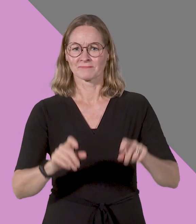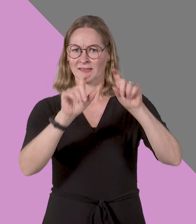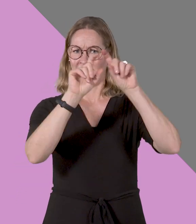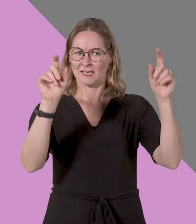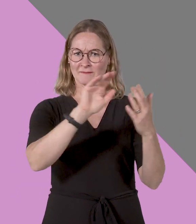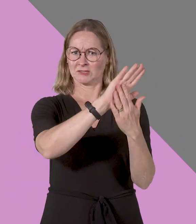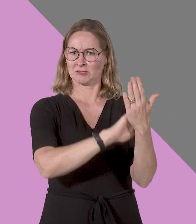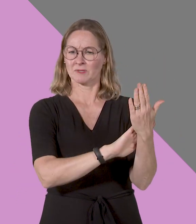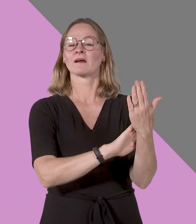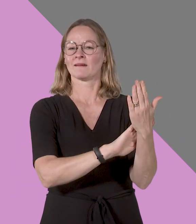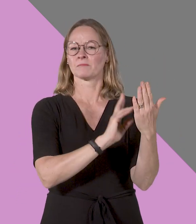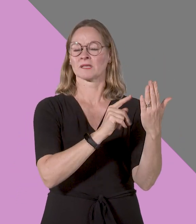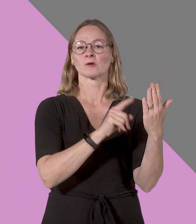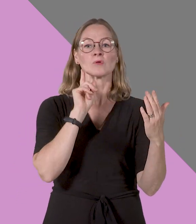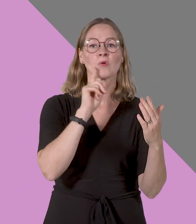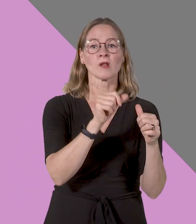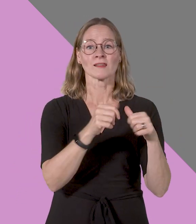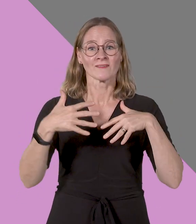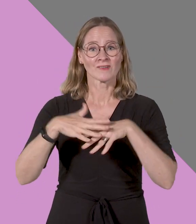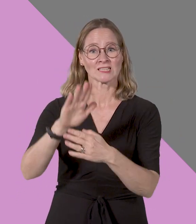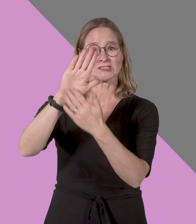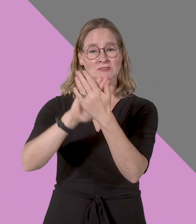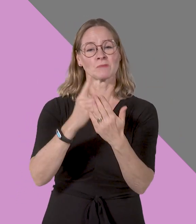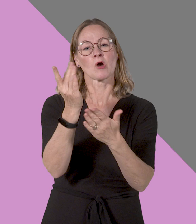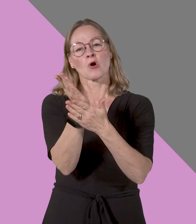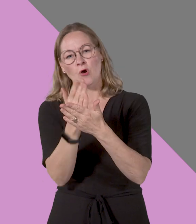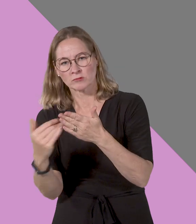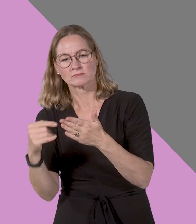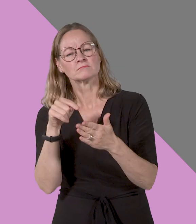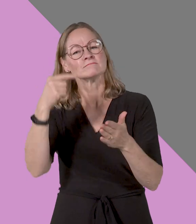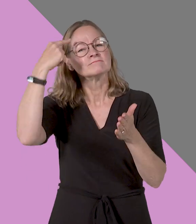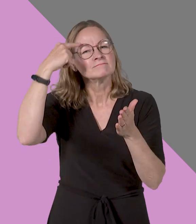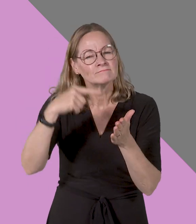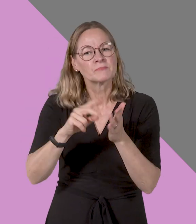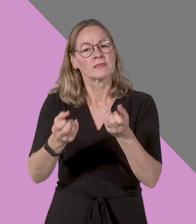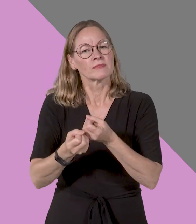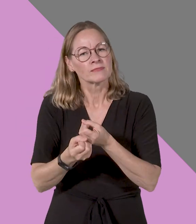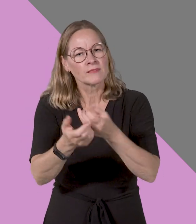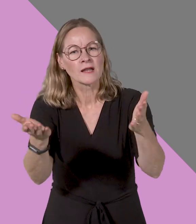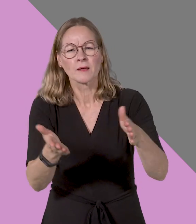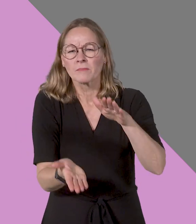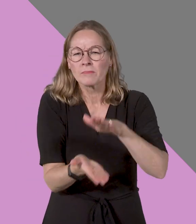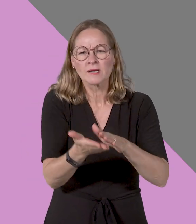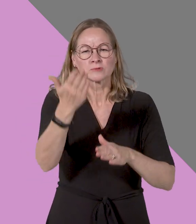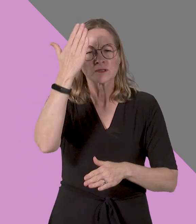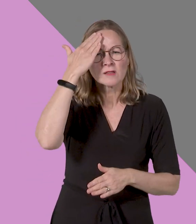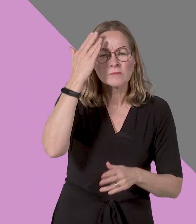Teemasivu on osa Kuurojen Liiton verkkosivuja, - ja sen tarkoituksena on tarjota sekä perustason tietoa -